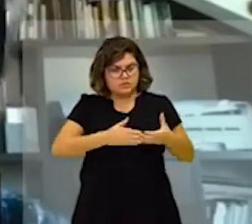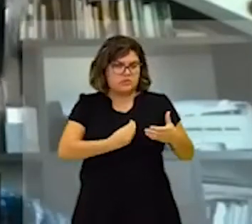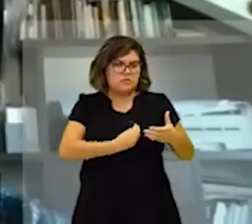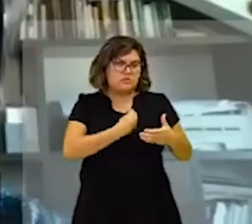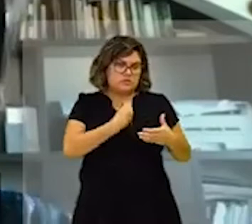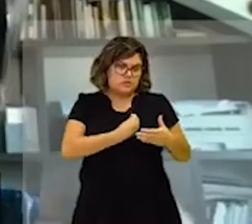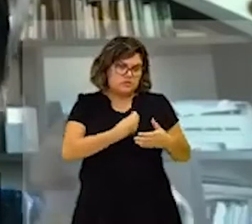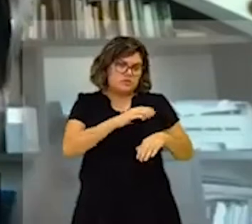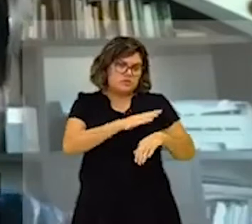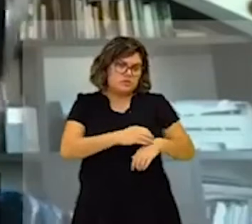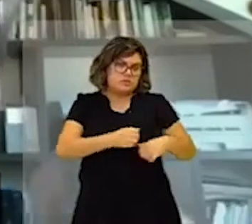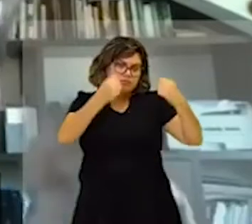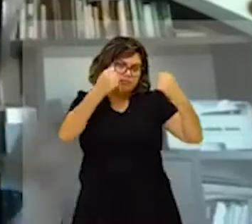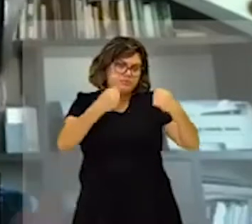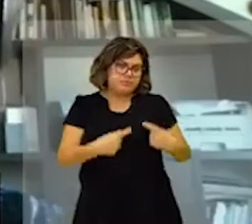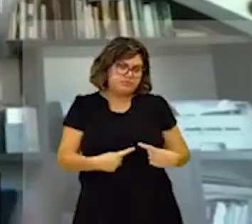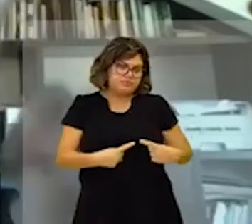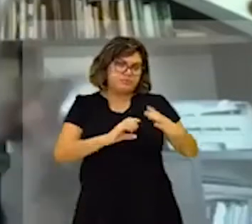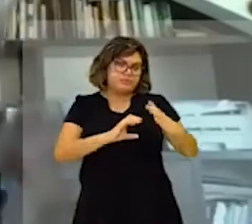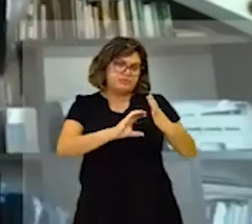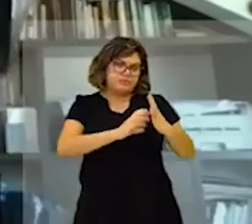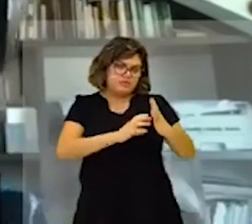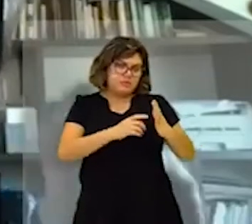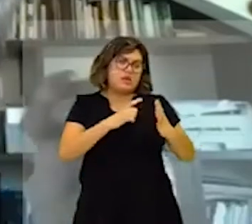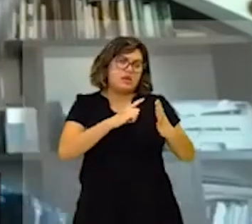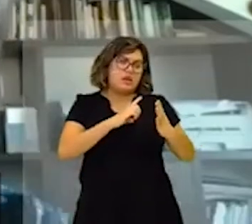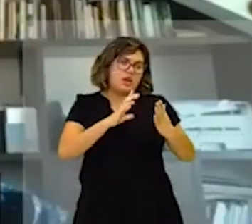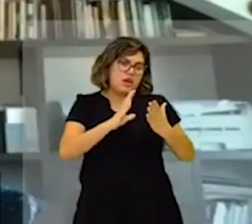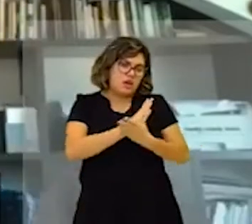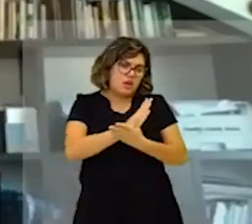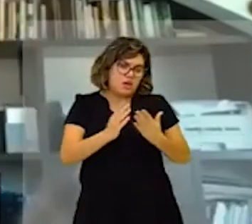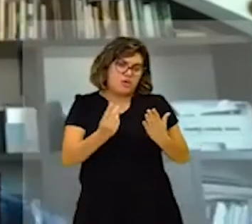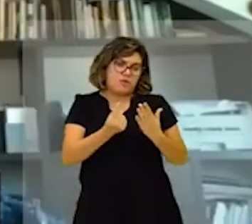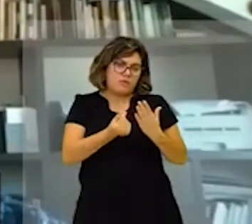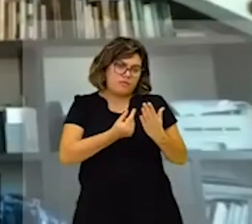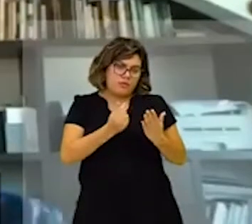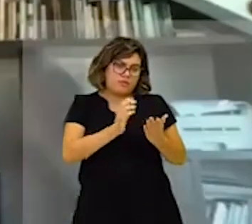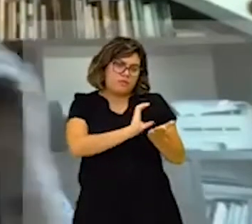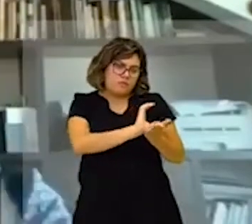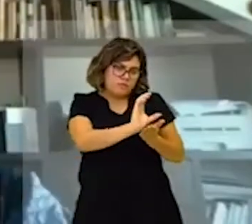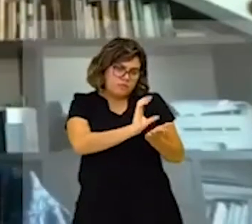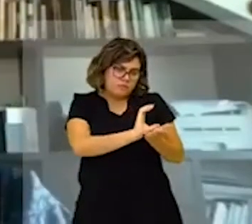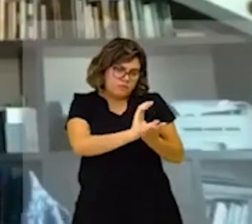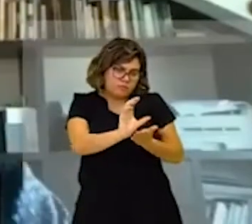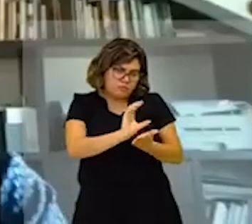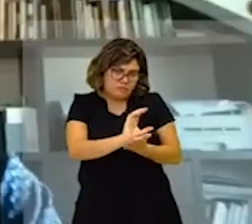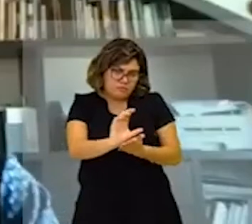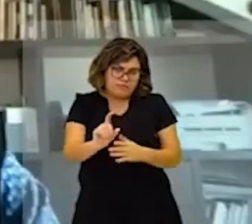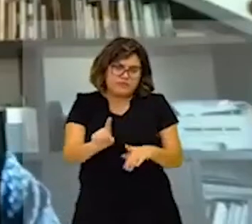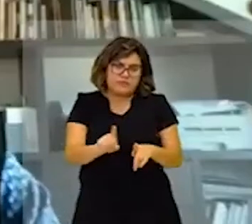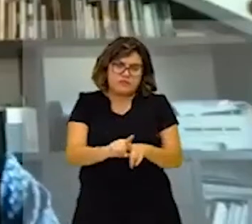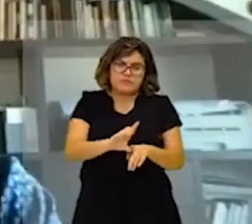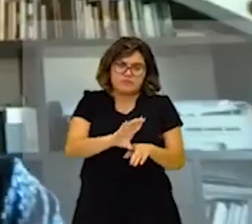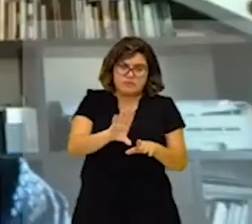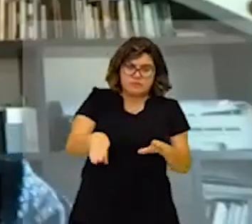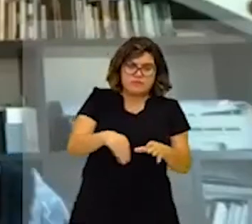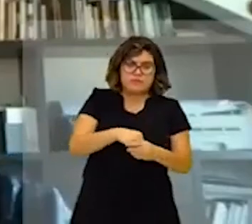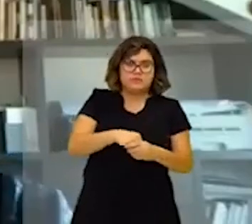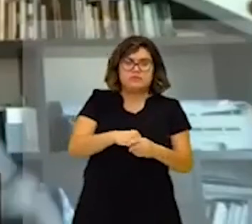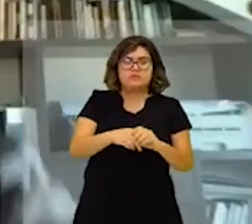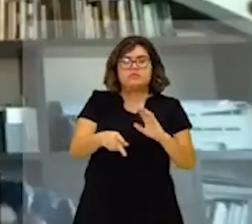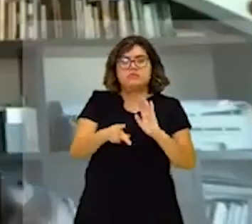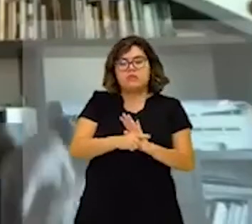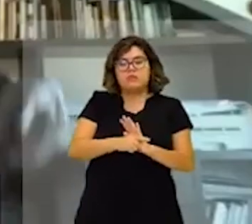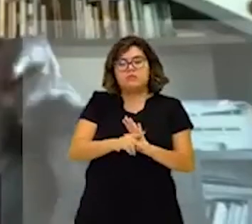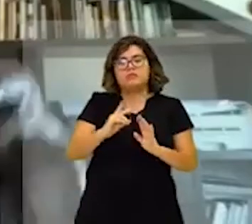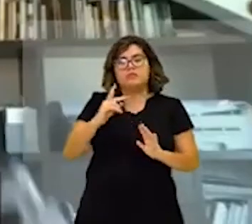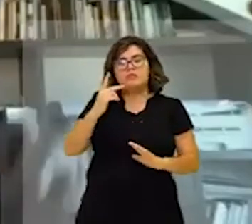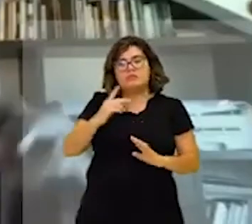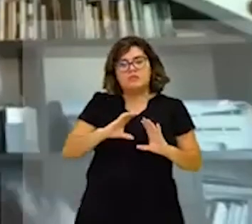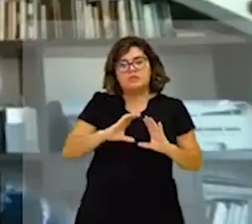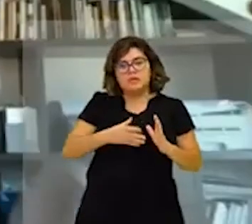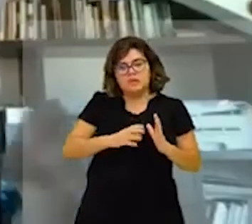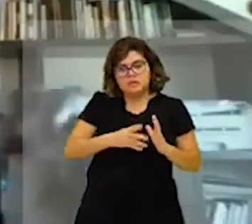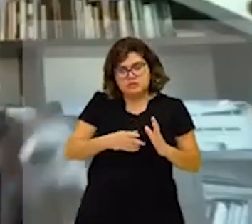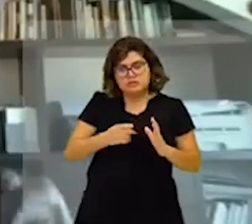competitivo Tais recursos são distribuídos e internamente nos partido como é regulamentada